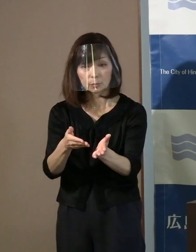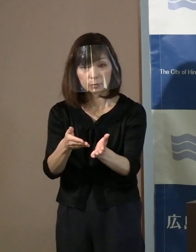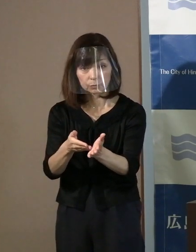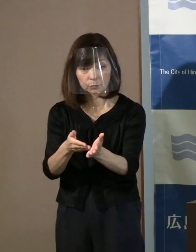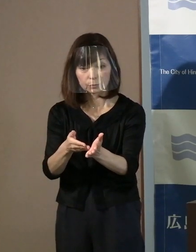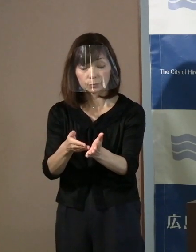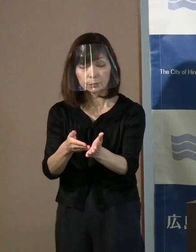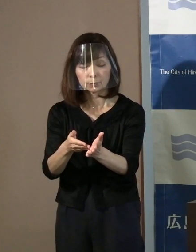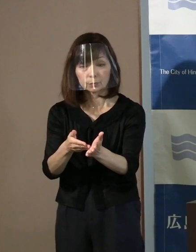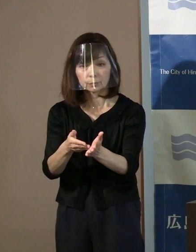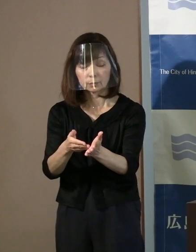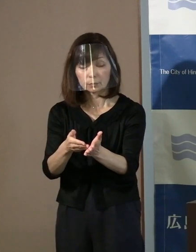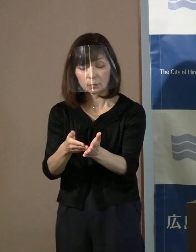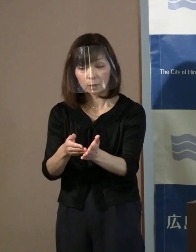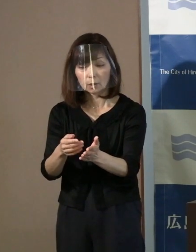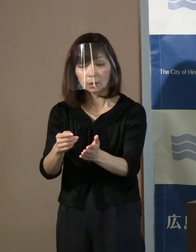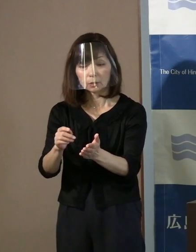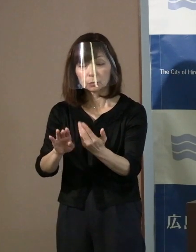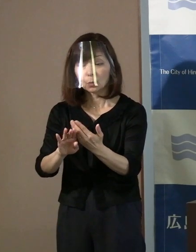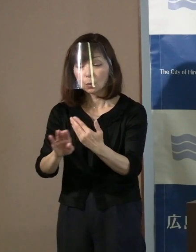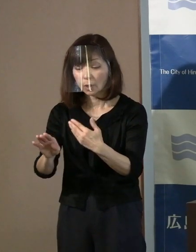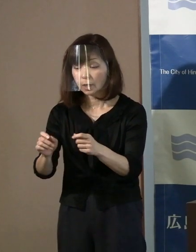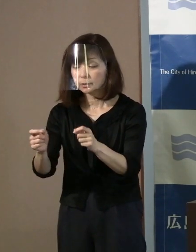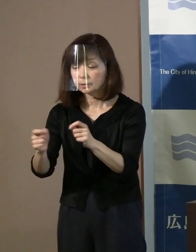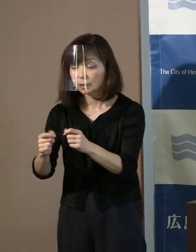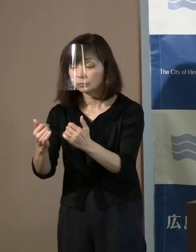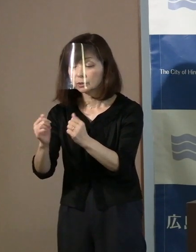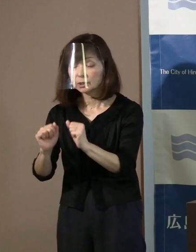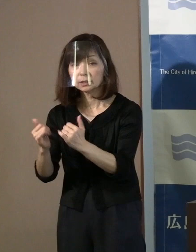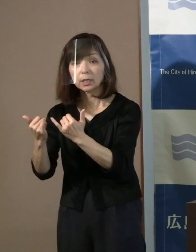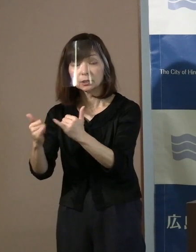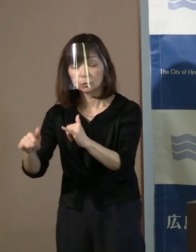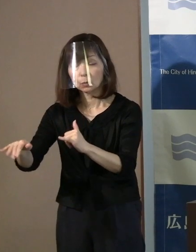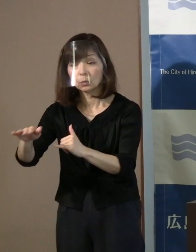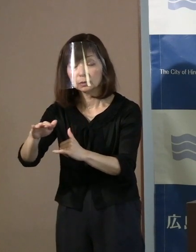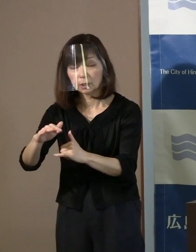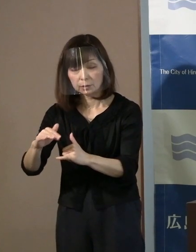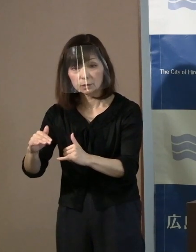身近な方がこういうふうに 支援が受けられるということが分かれば､